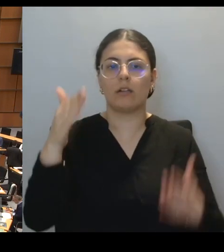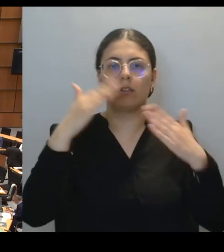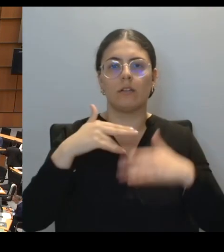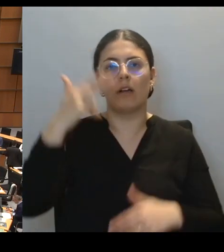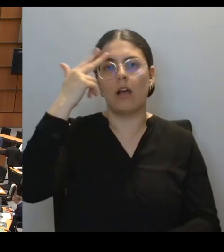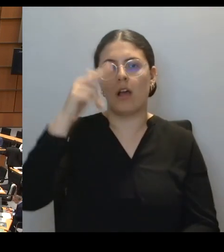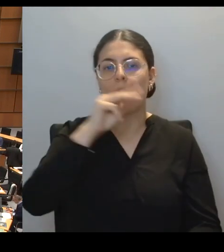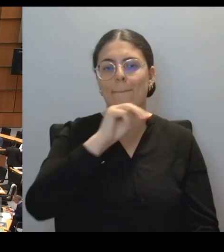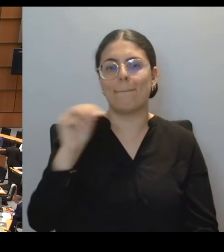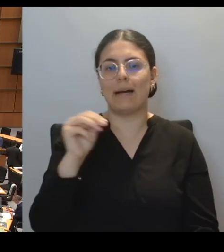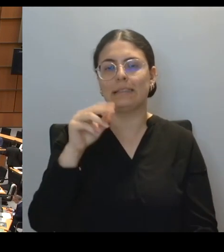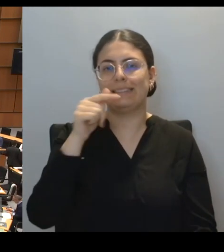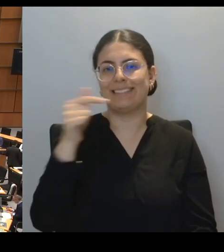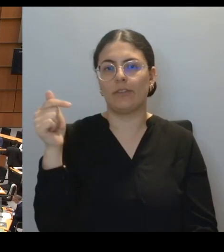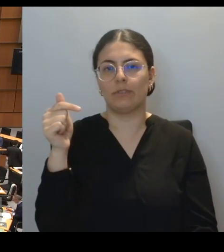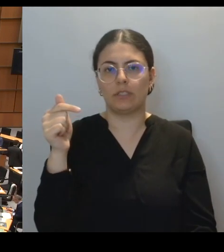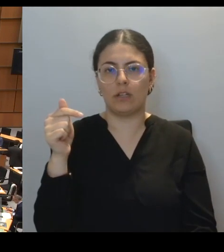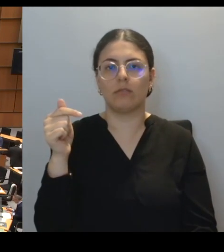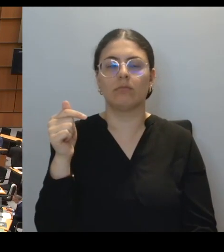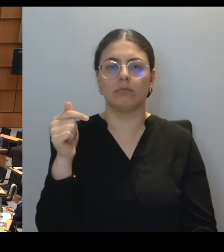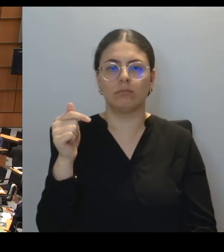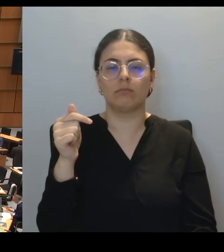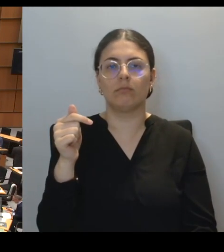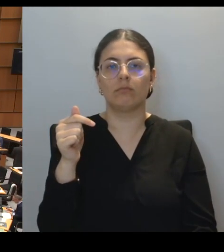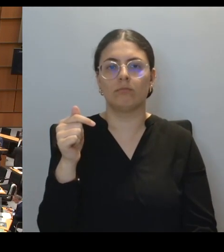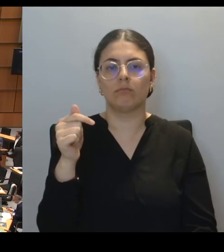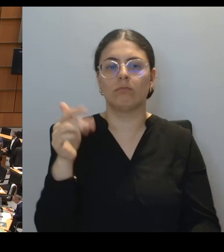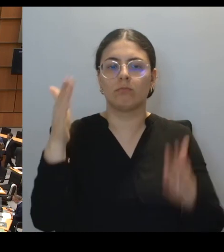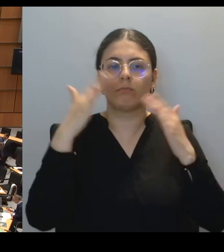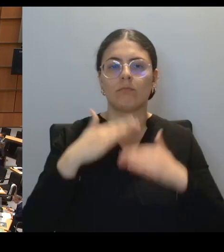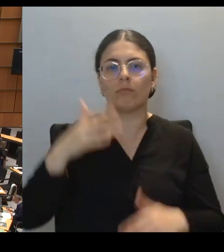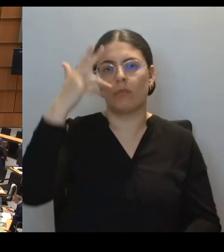Herr Carsten Ubbelohde. Frau Lilia USyk.